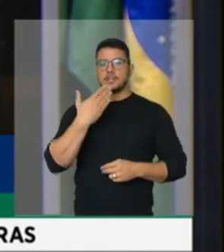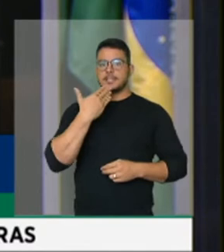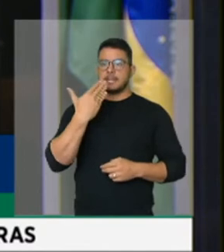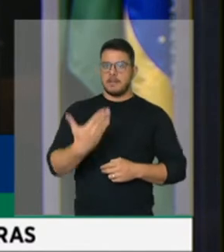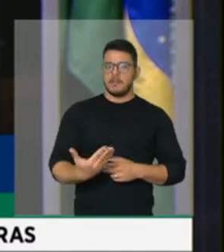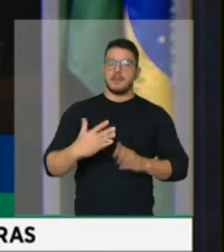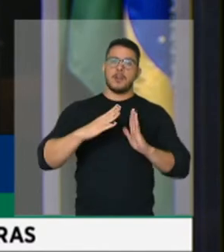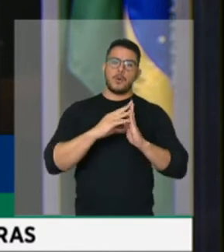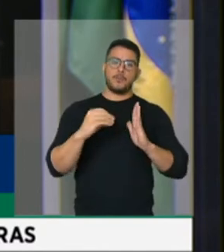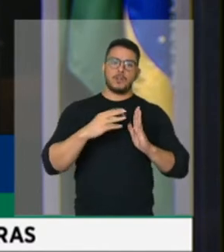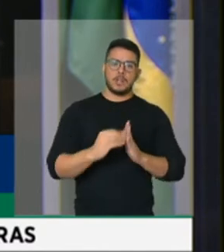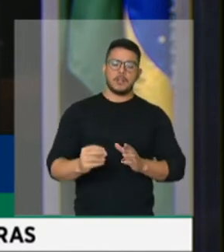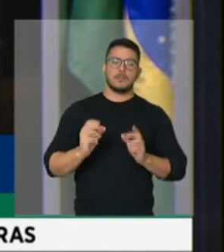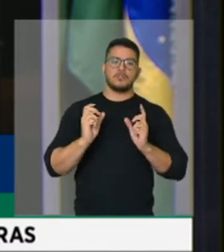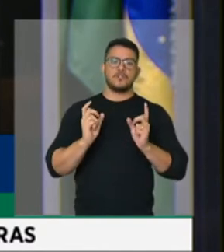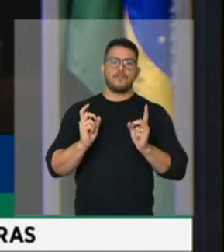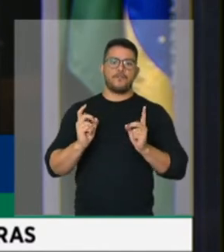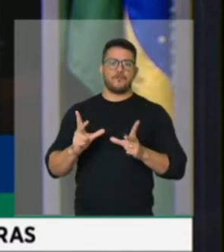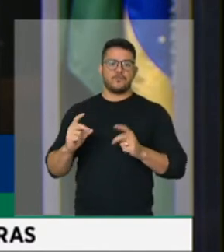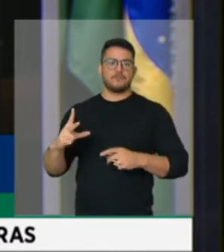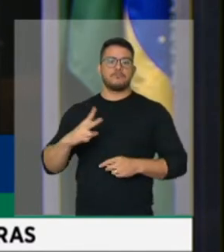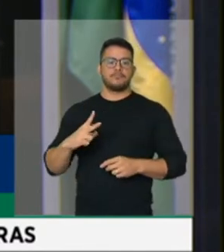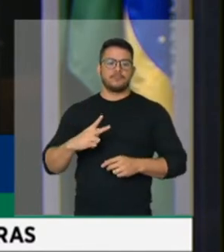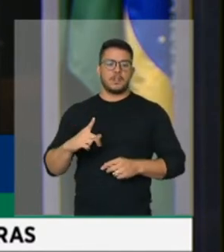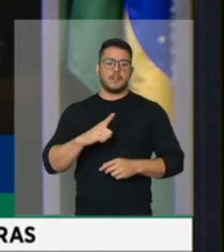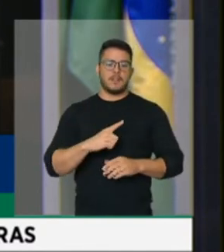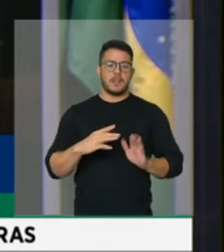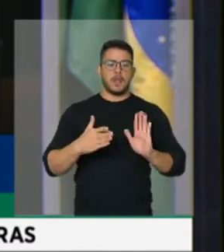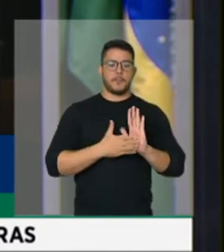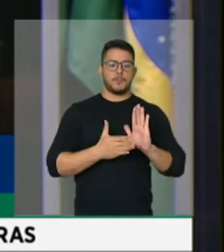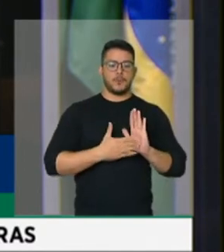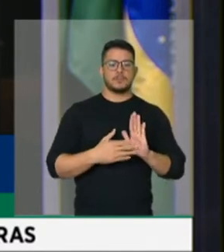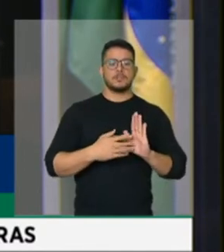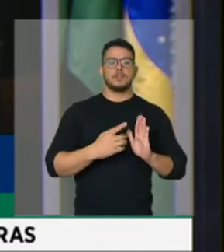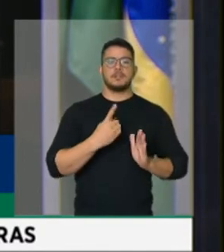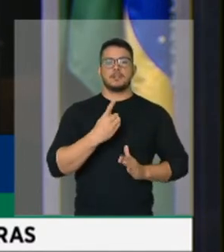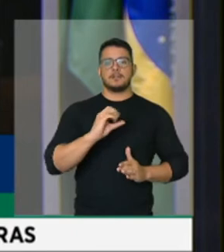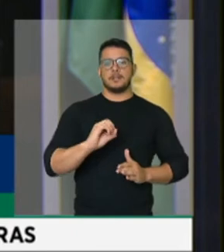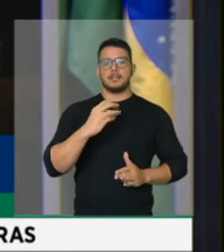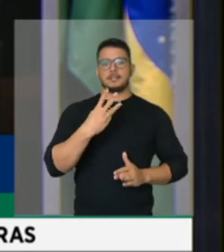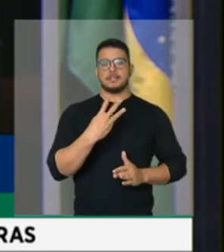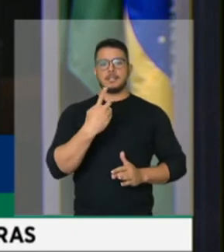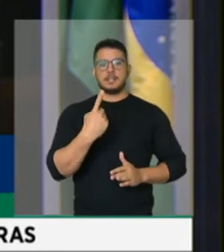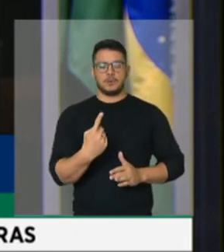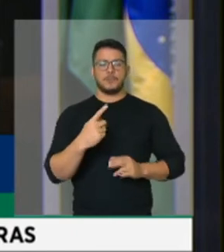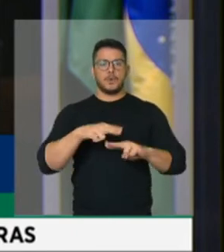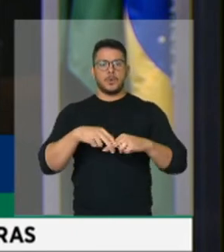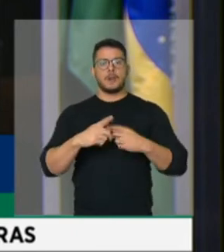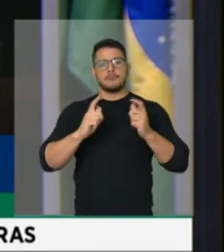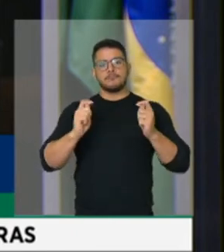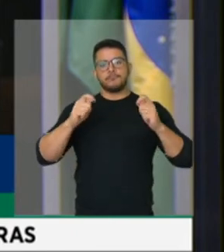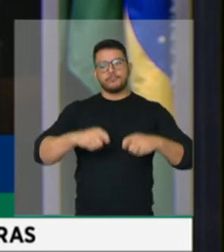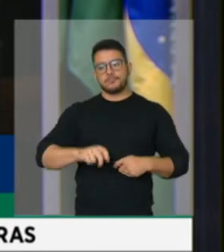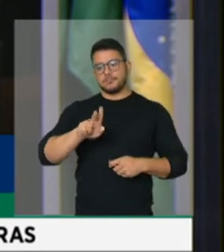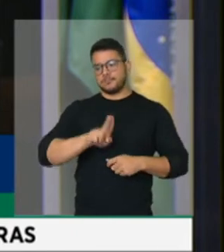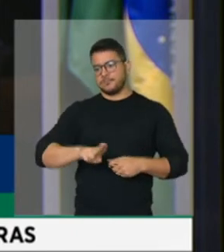CONCLUIR O PROCESSO VIABILIZANDO OS BENEFÍCIOS ADVINDOS TANTO PARA CONSUMIDORES QUANTO PARA A SOCIEDADE COMO UM TODO. NESSE SENTIDO MANIFESTAMOS DE FORMA